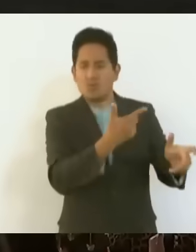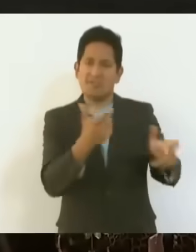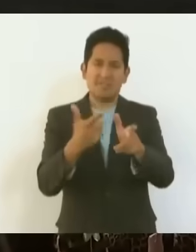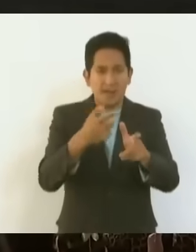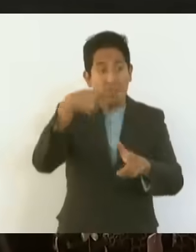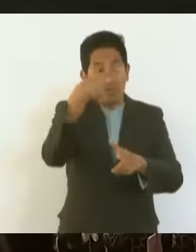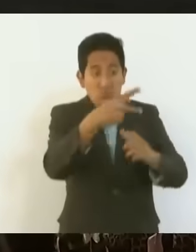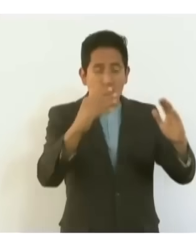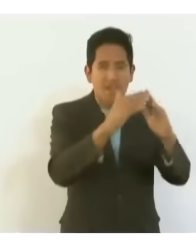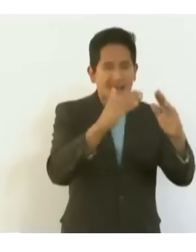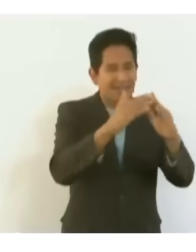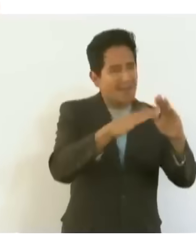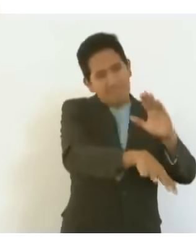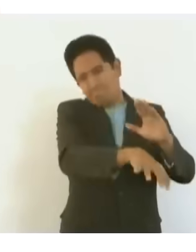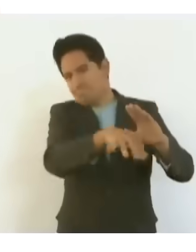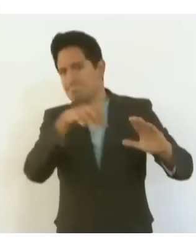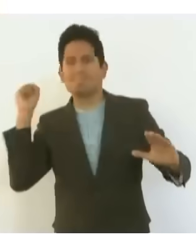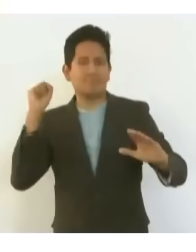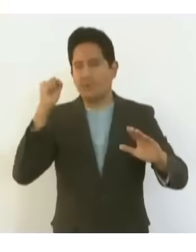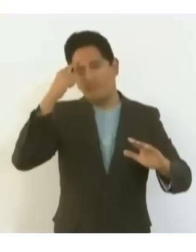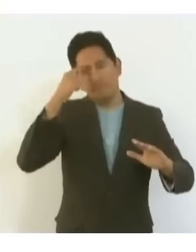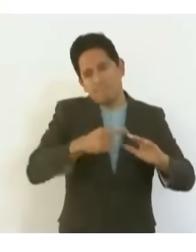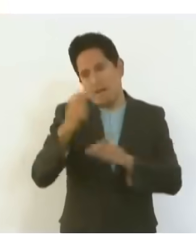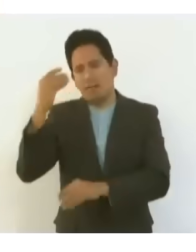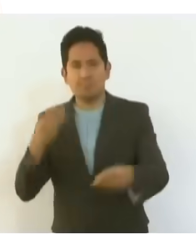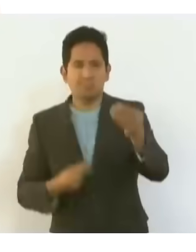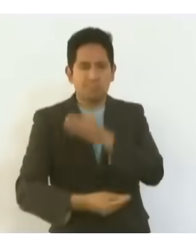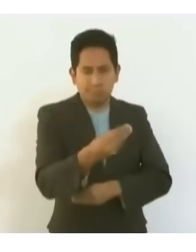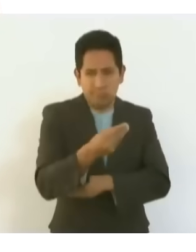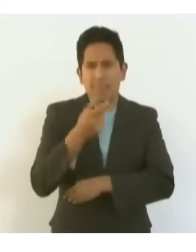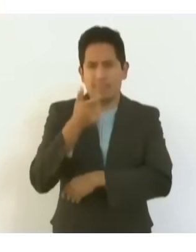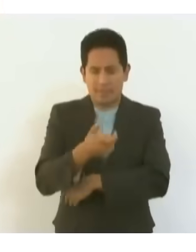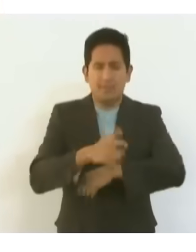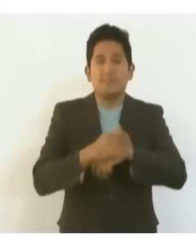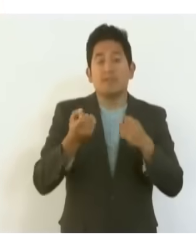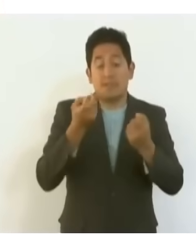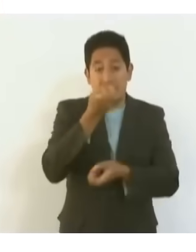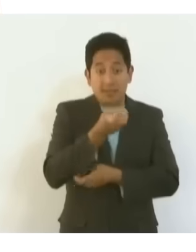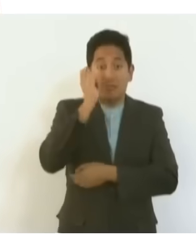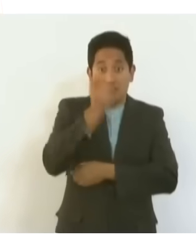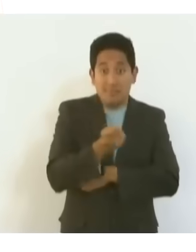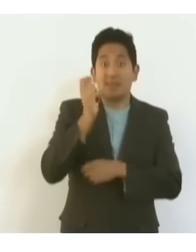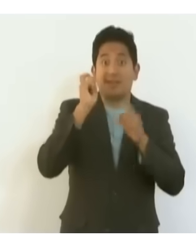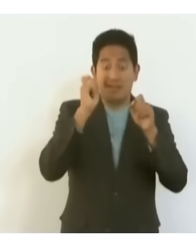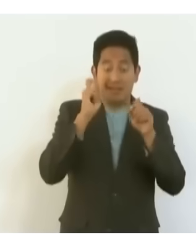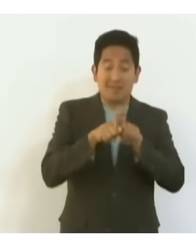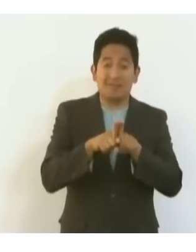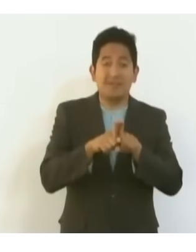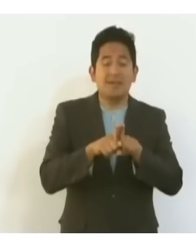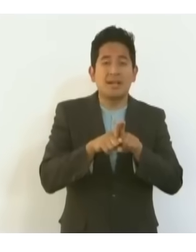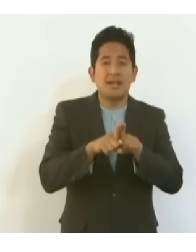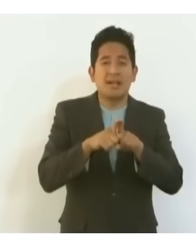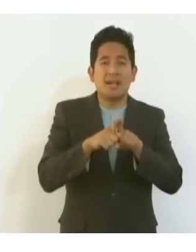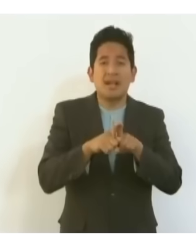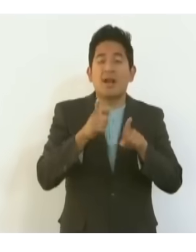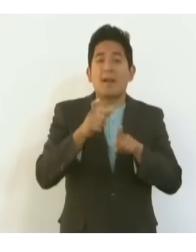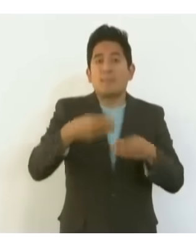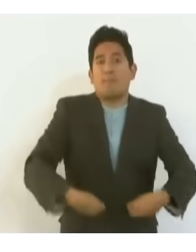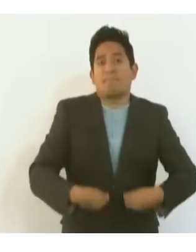casa. Pero no se trata solo de cifras, sino de vidas humanas. Cada arma entregada representa